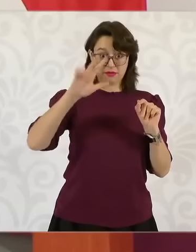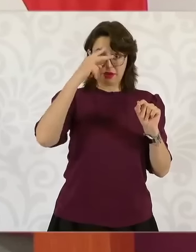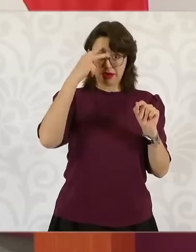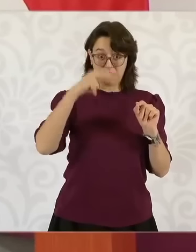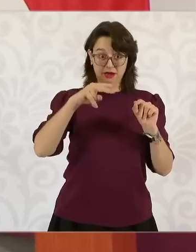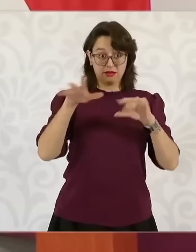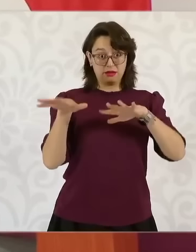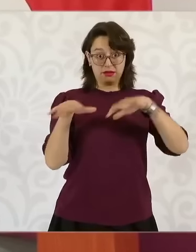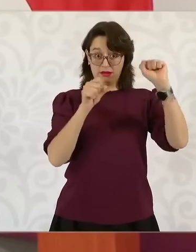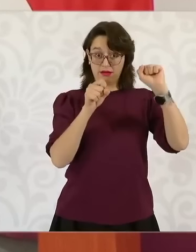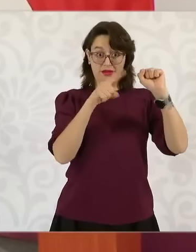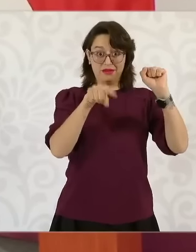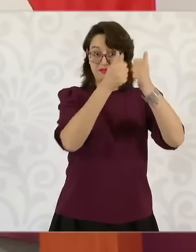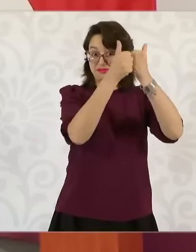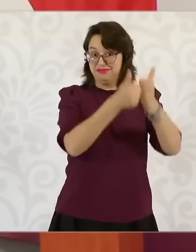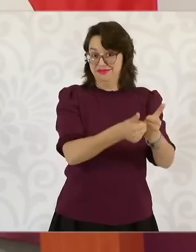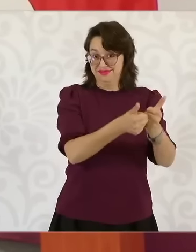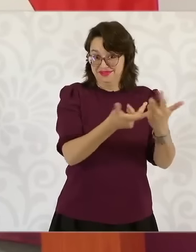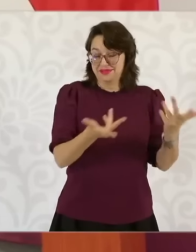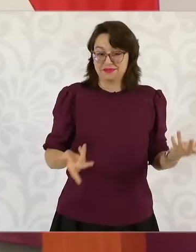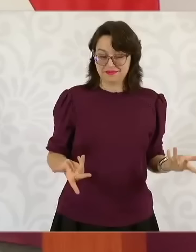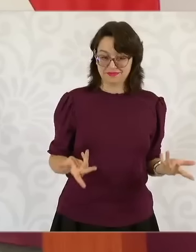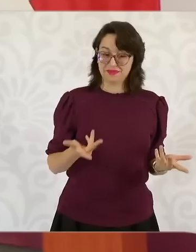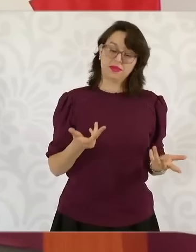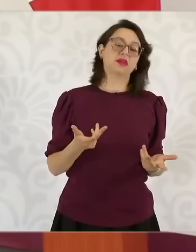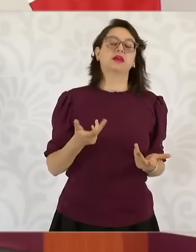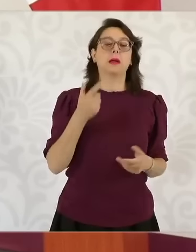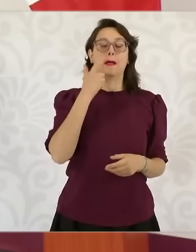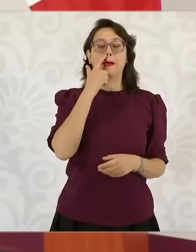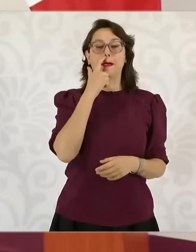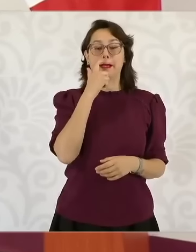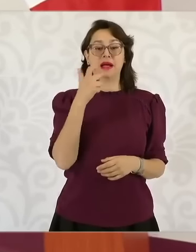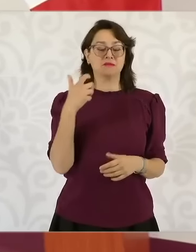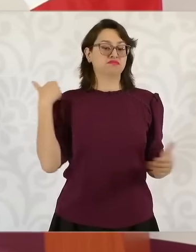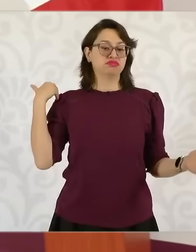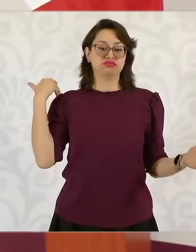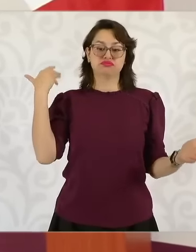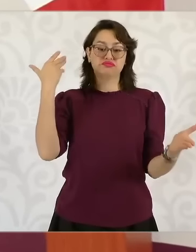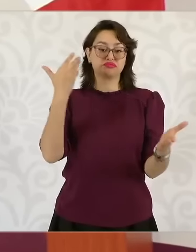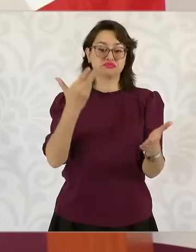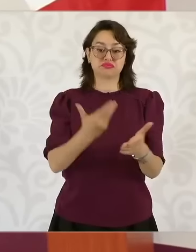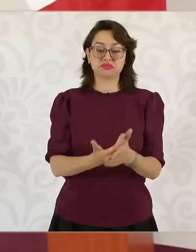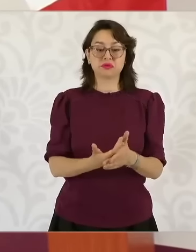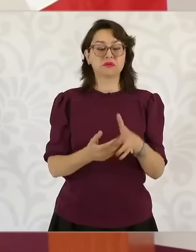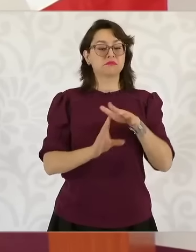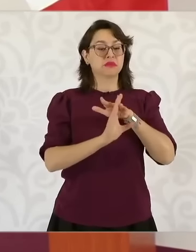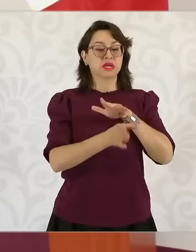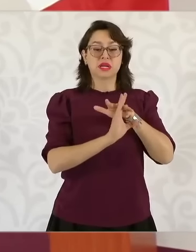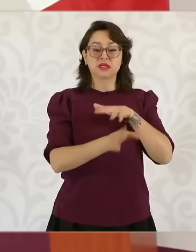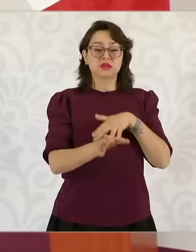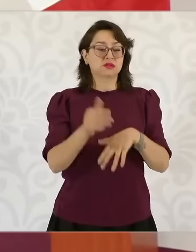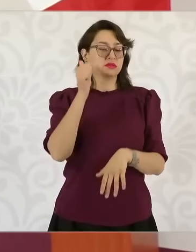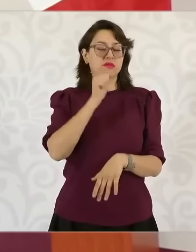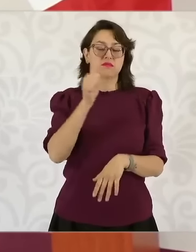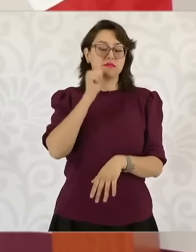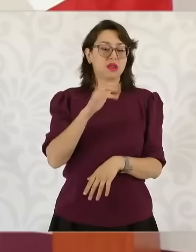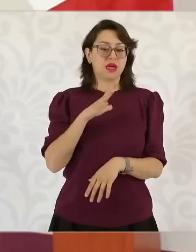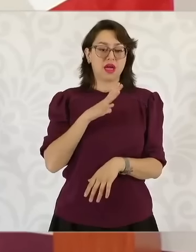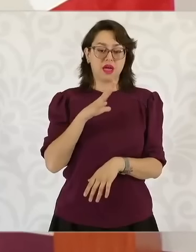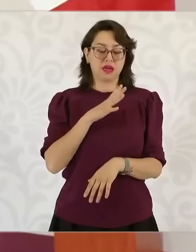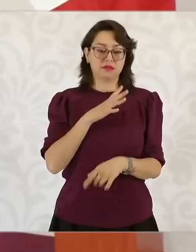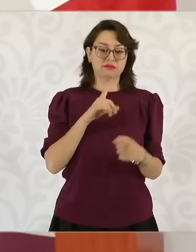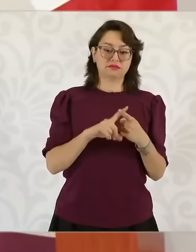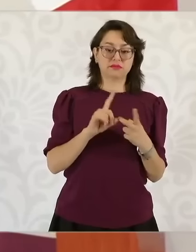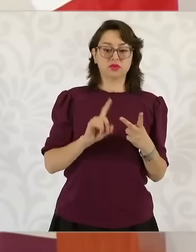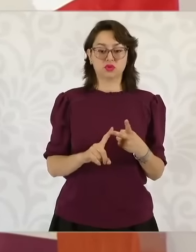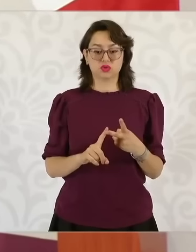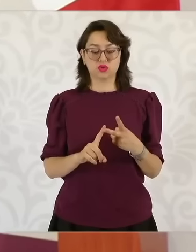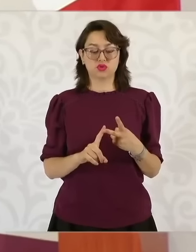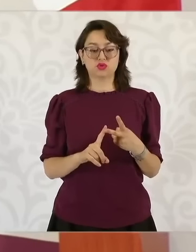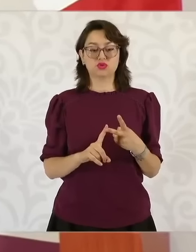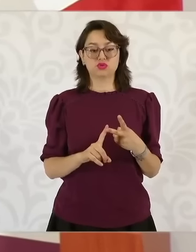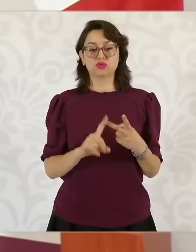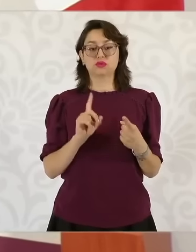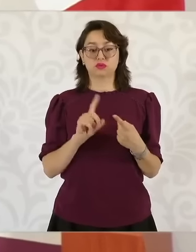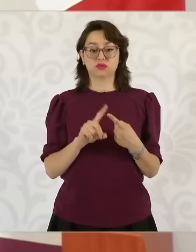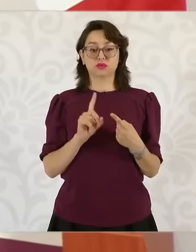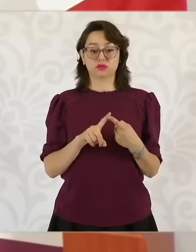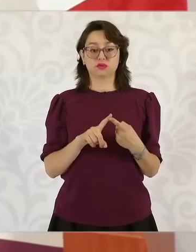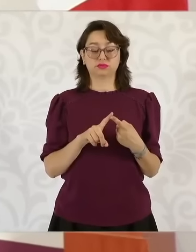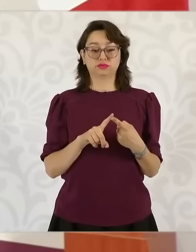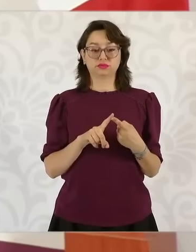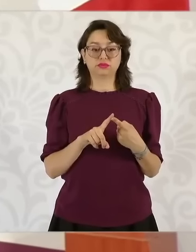largo de la historia pues ha habido migración por dos razones una eh la necesidad de las y